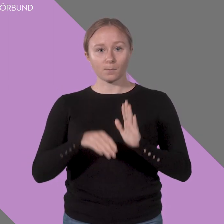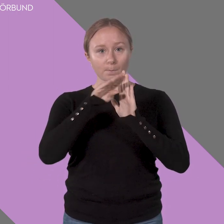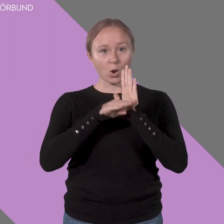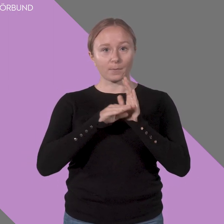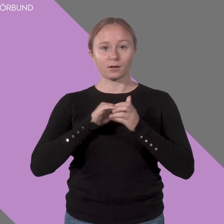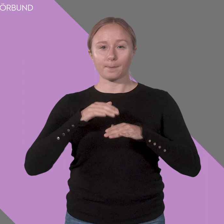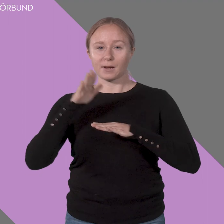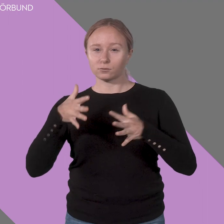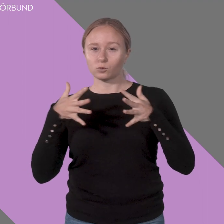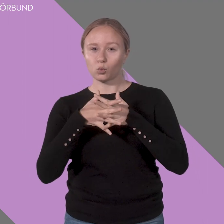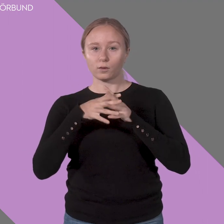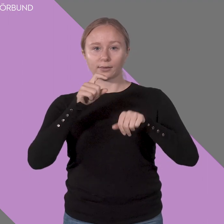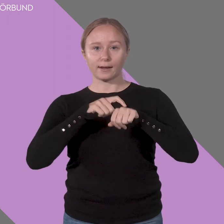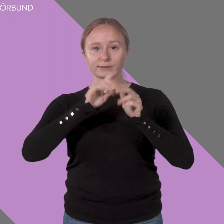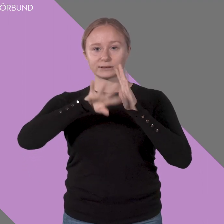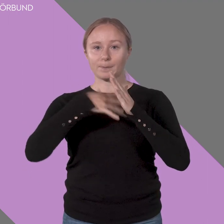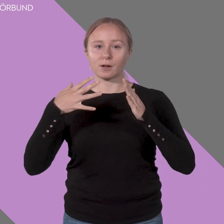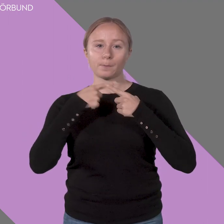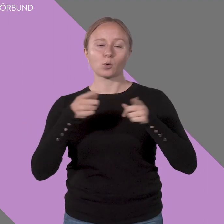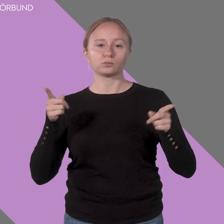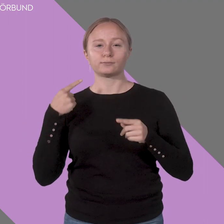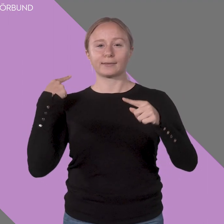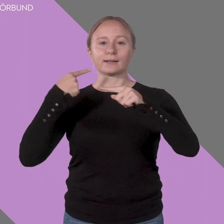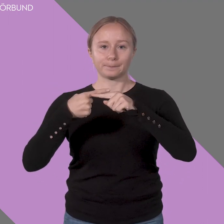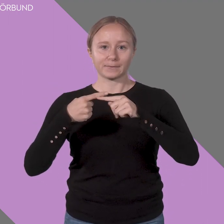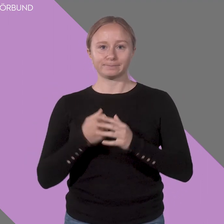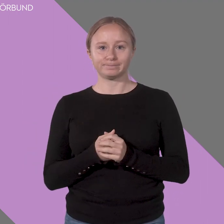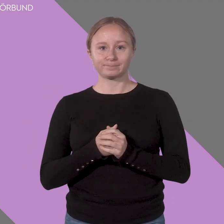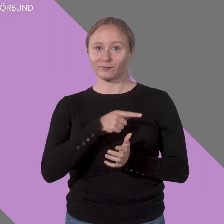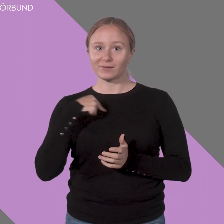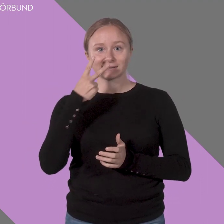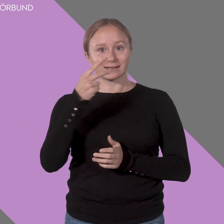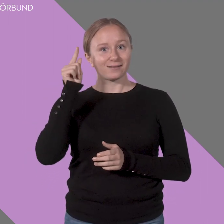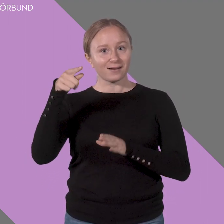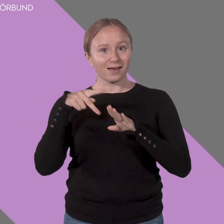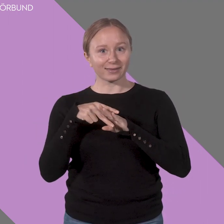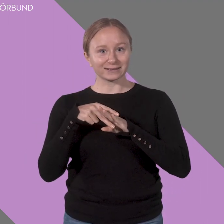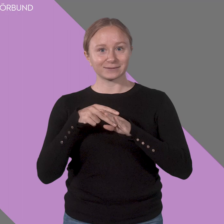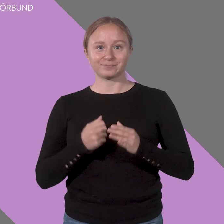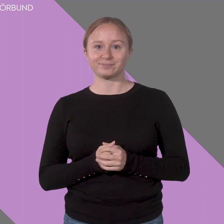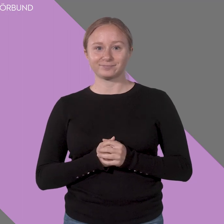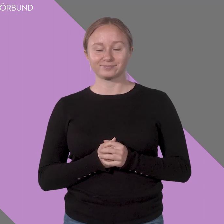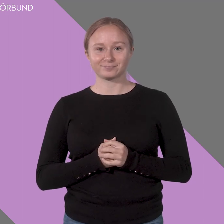Programmet och ett mer ingående tidschema publiceras närmare tidpunkten. Vi ses i Lahtis!